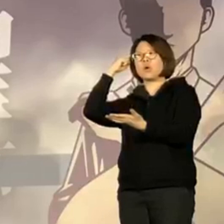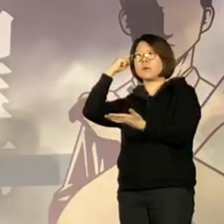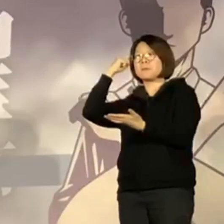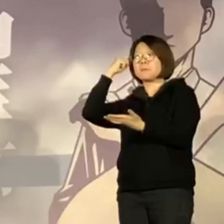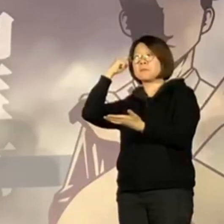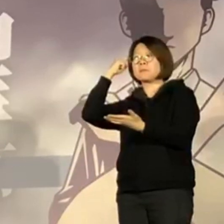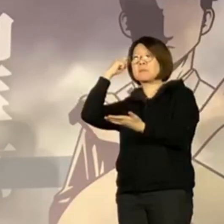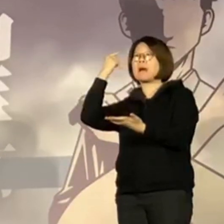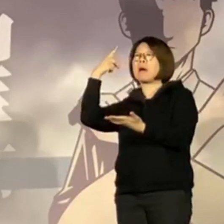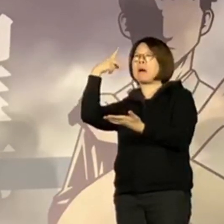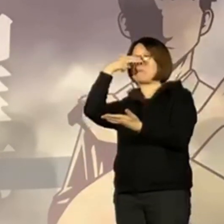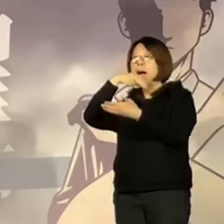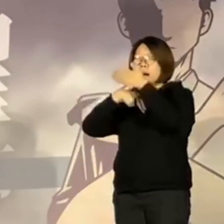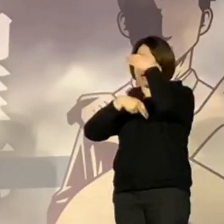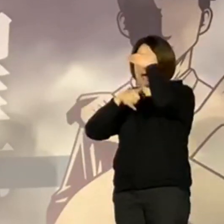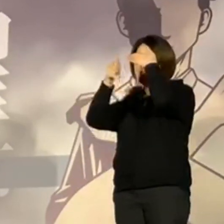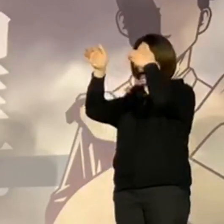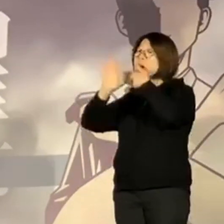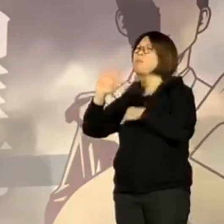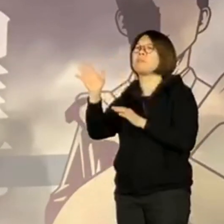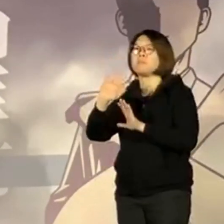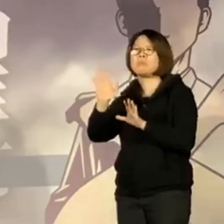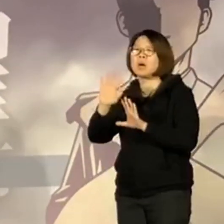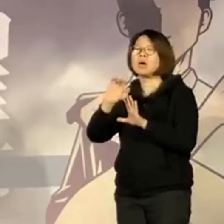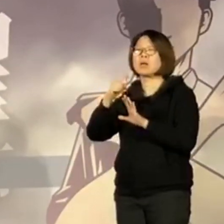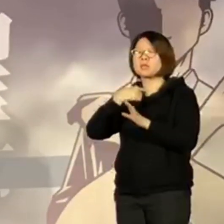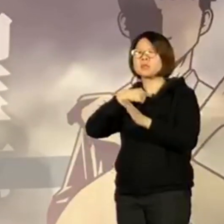是讓學生要培養獨立思考的能力